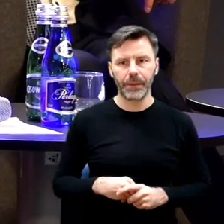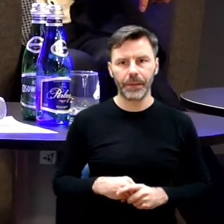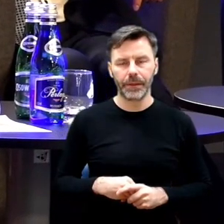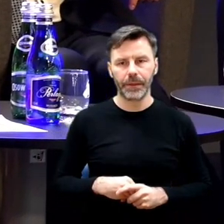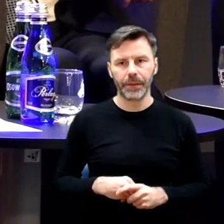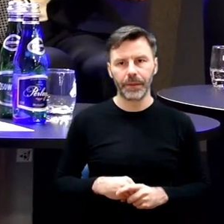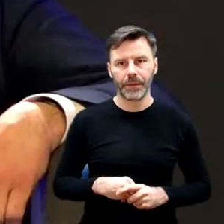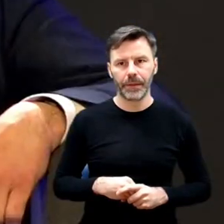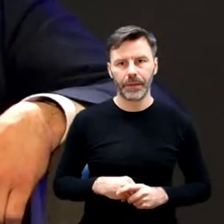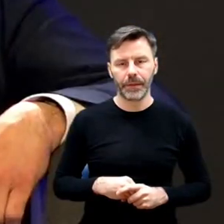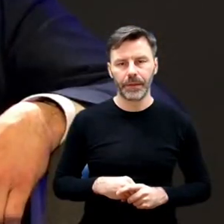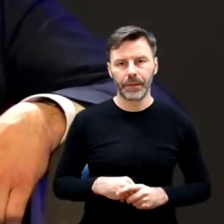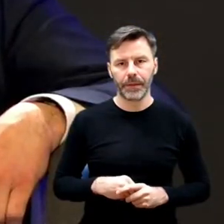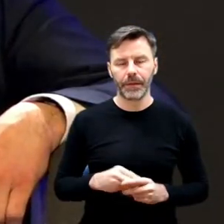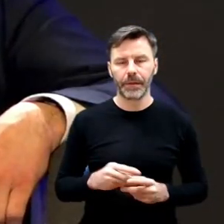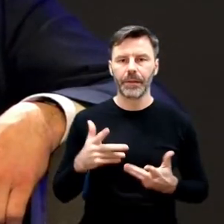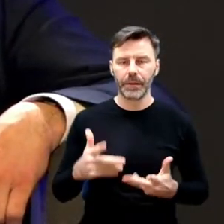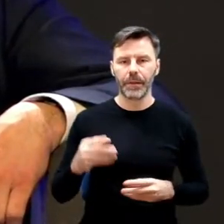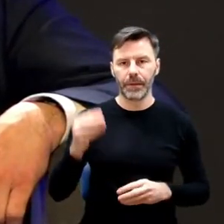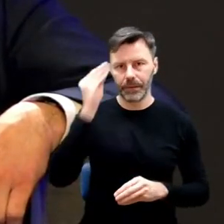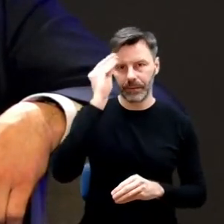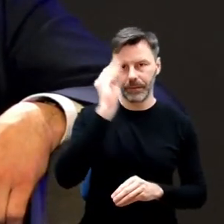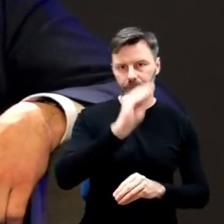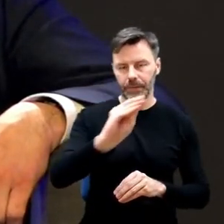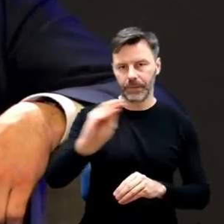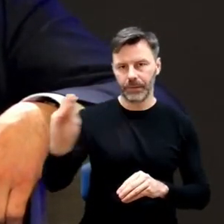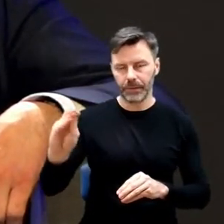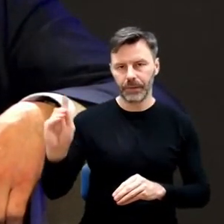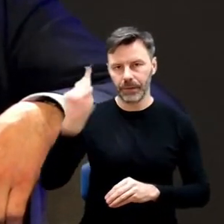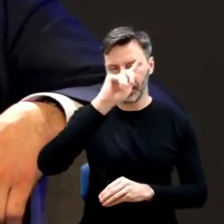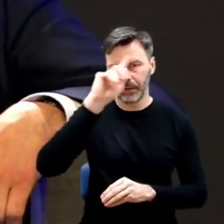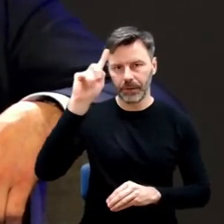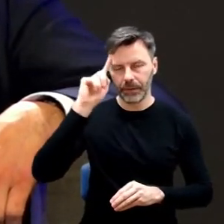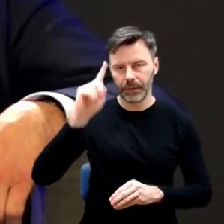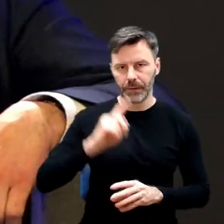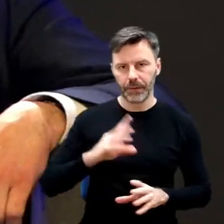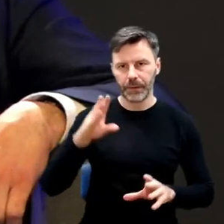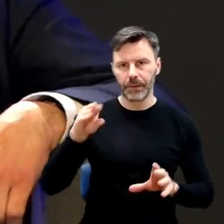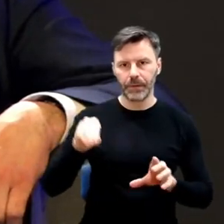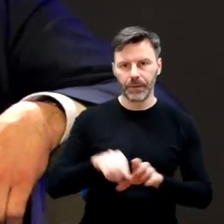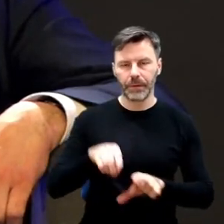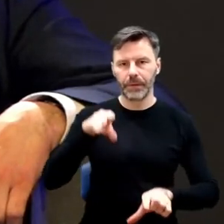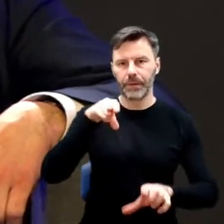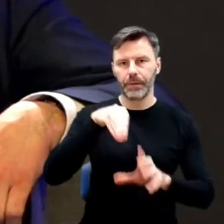uczulamy społeczne inicjatywy mieszkaniowe, których jesteśmy udziałowcem.